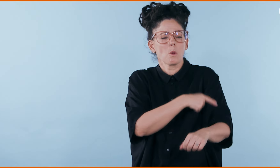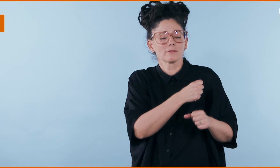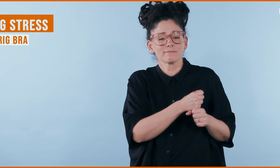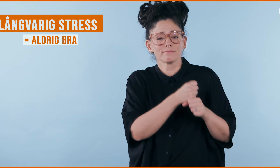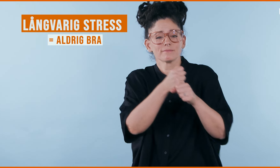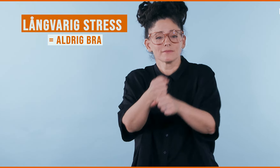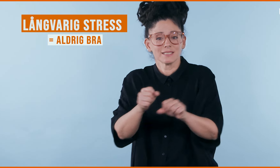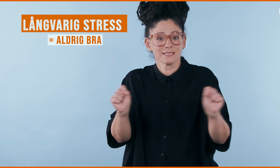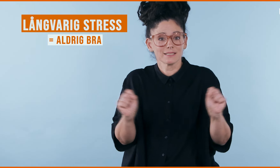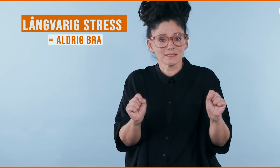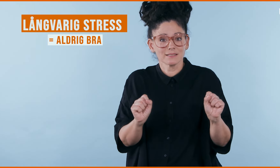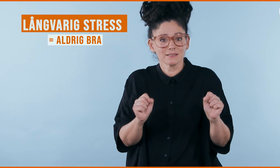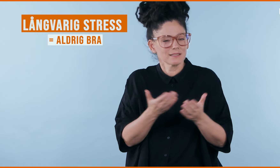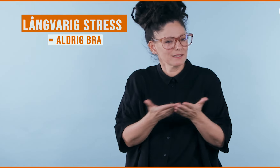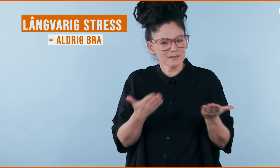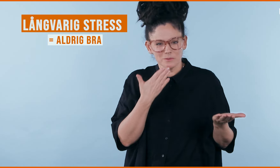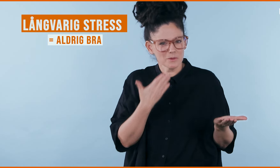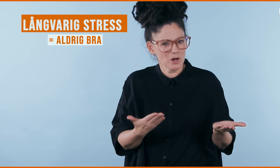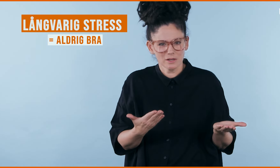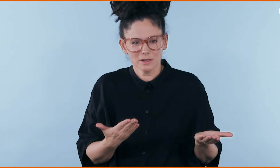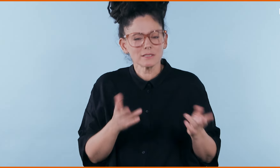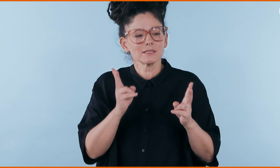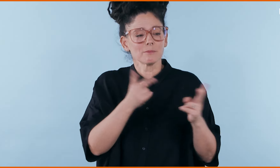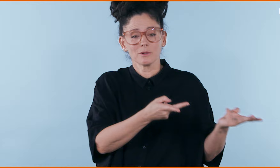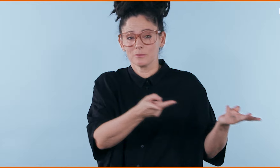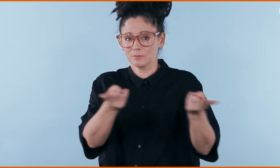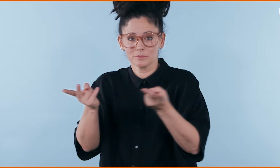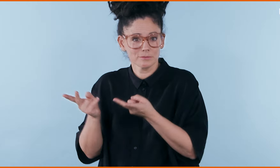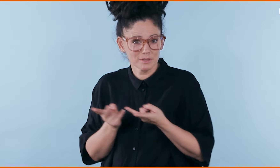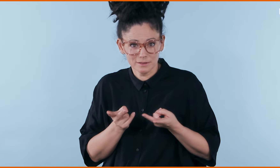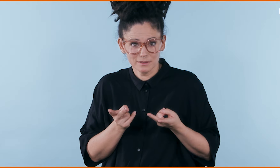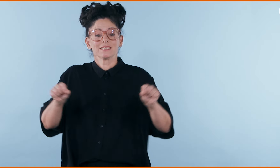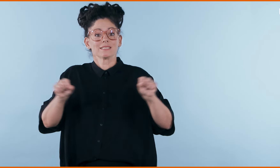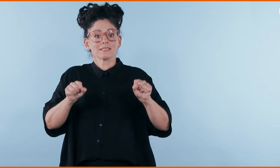Långvarig stress är aldrig bra. Det spelar ingen roll vilken stress det är.